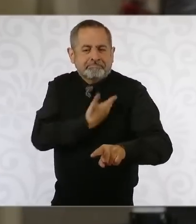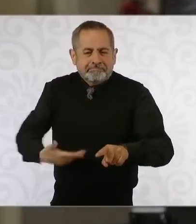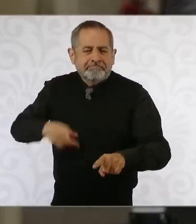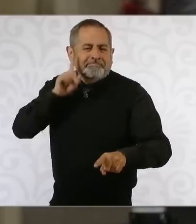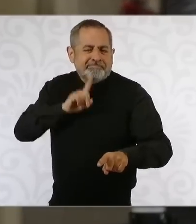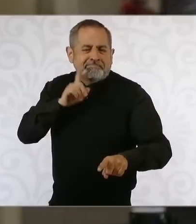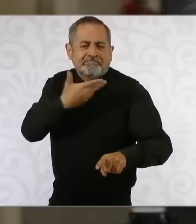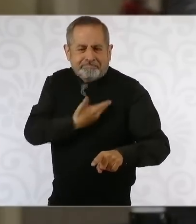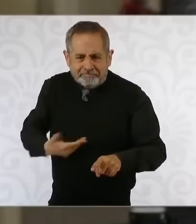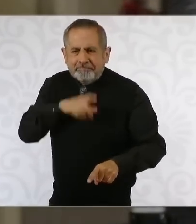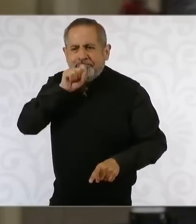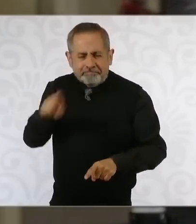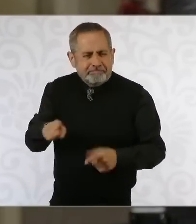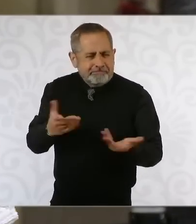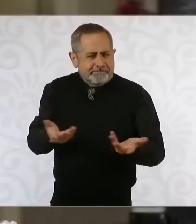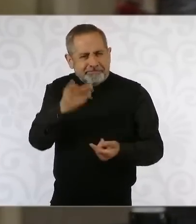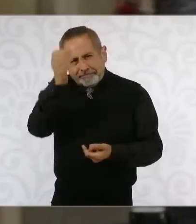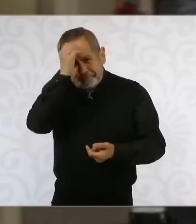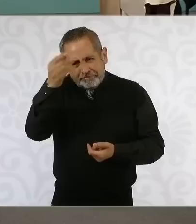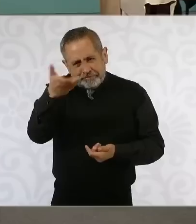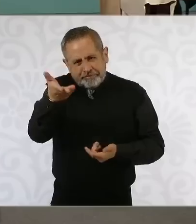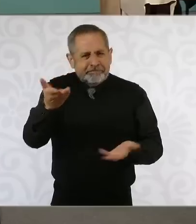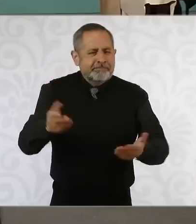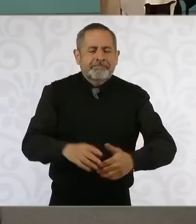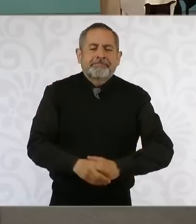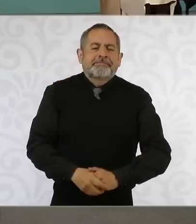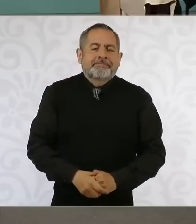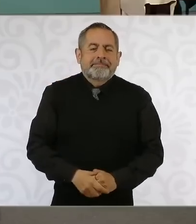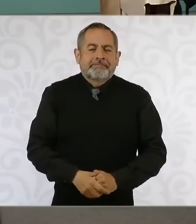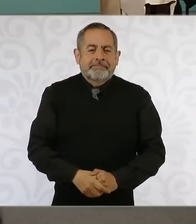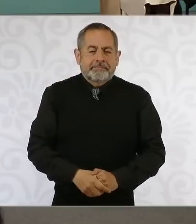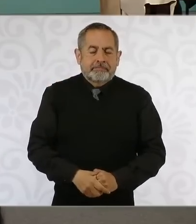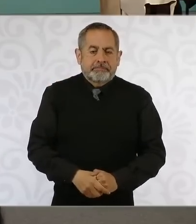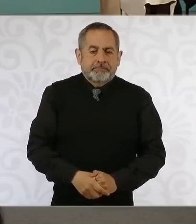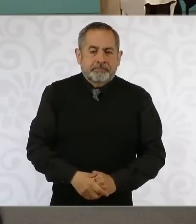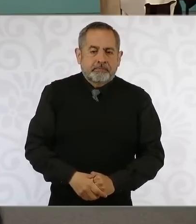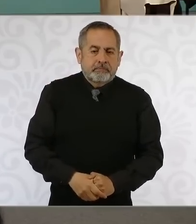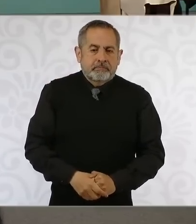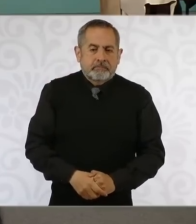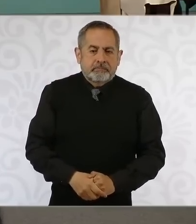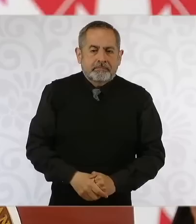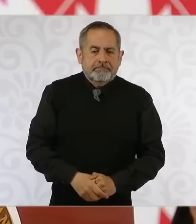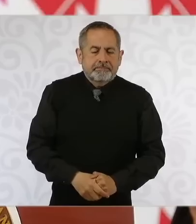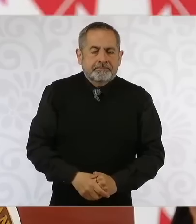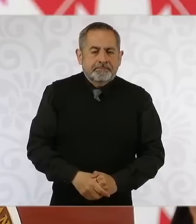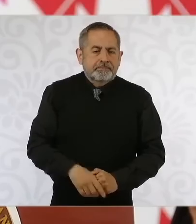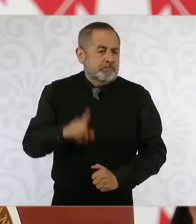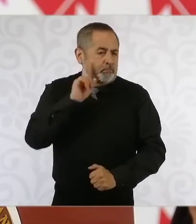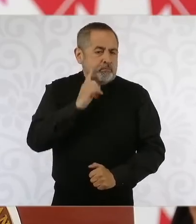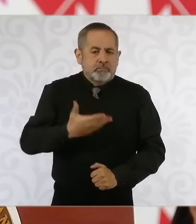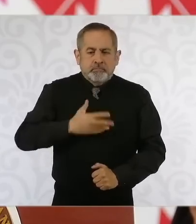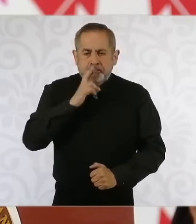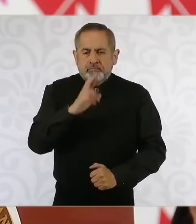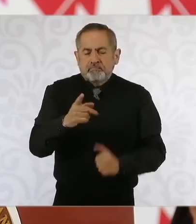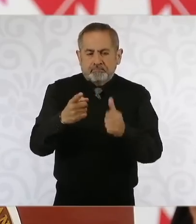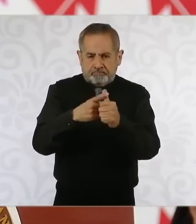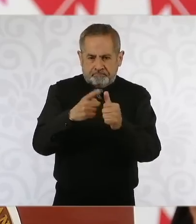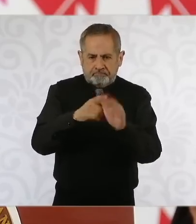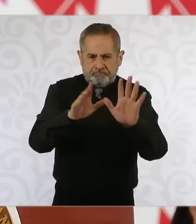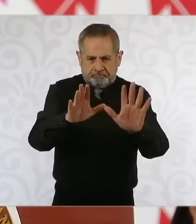preguntarle su opinión al respecto Gracias primero decir que estamos combatiendo y vamos a seguir